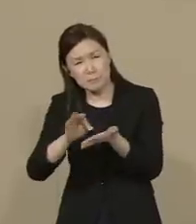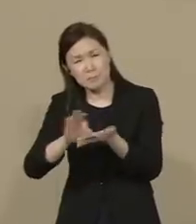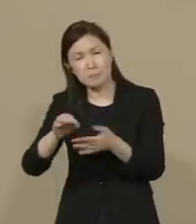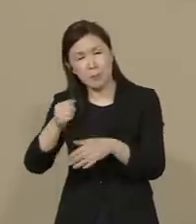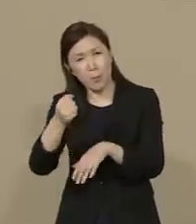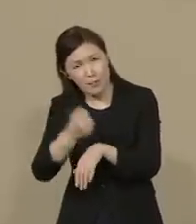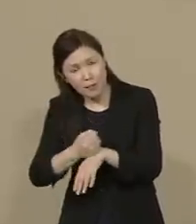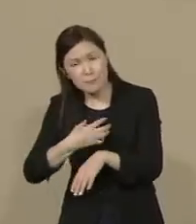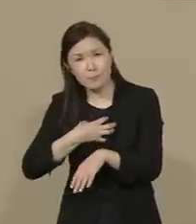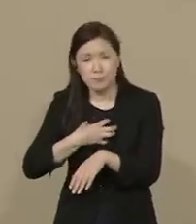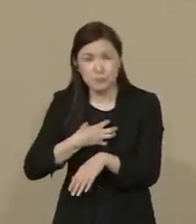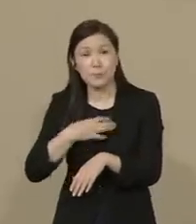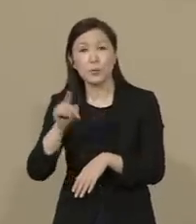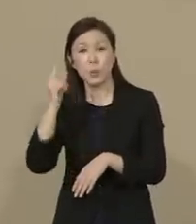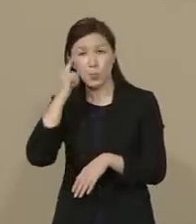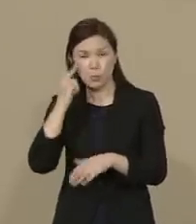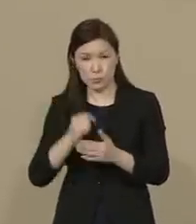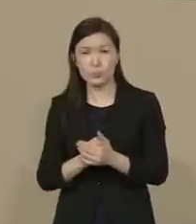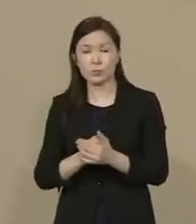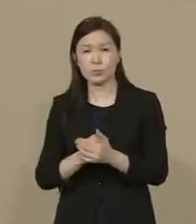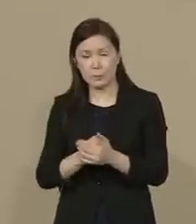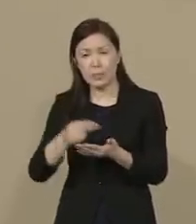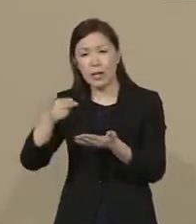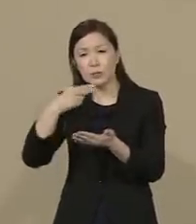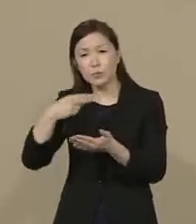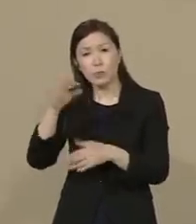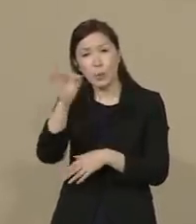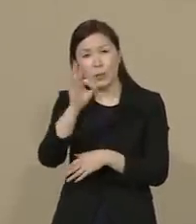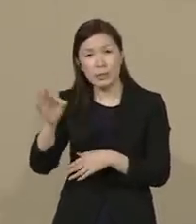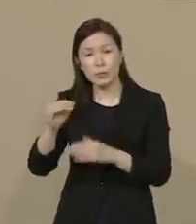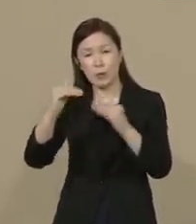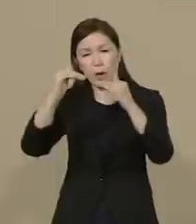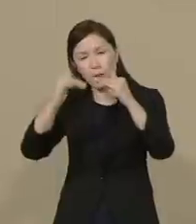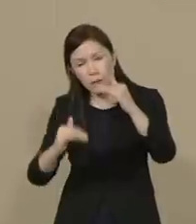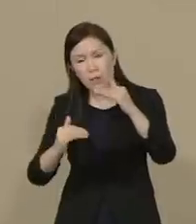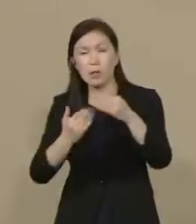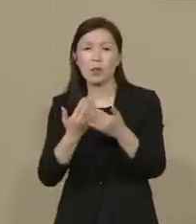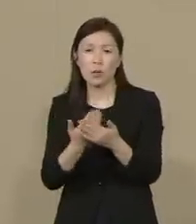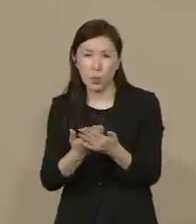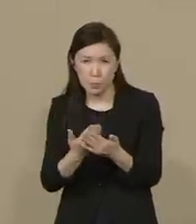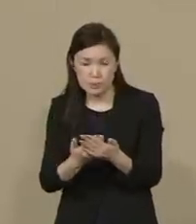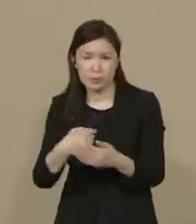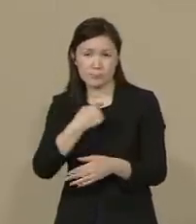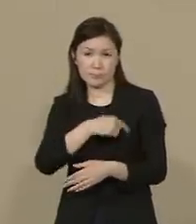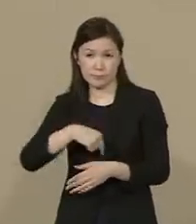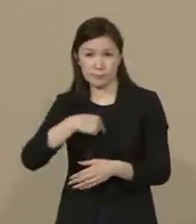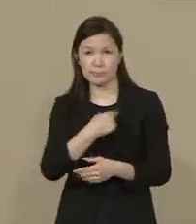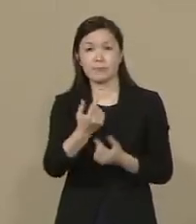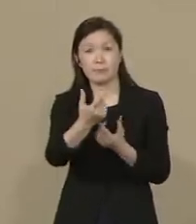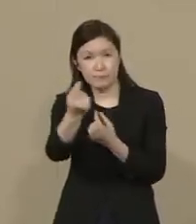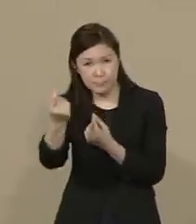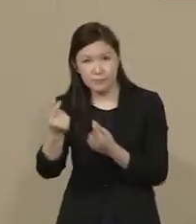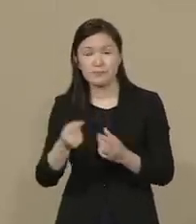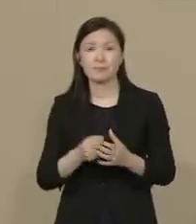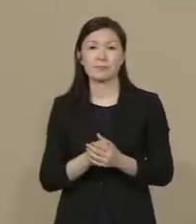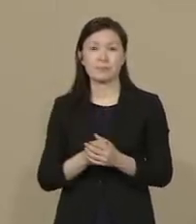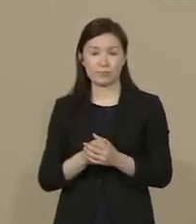せめて 食料品などは 軽くしてほしい というのが生活者の 本音ではないでしょうか